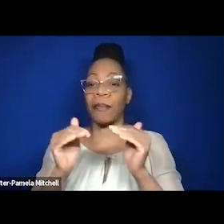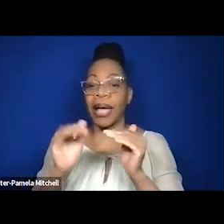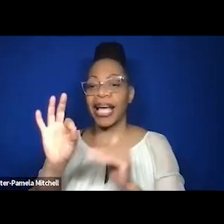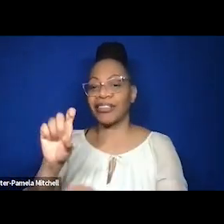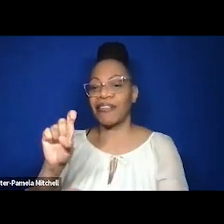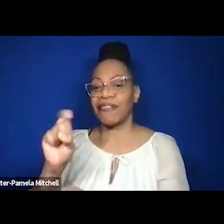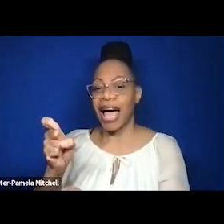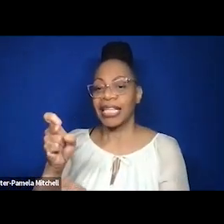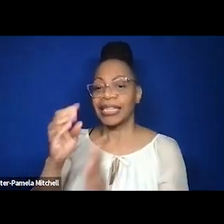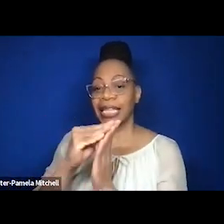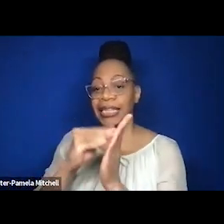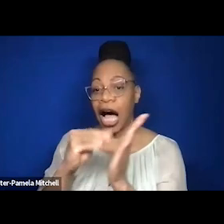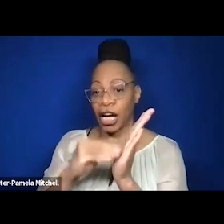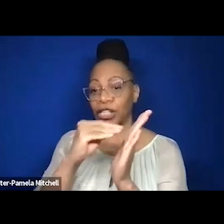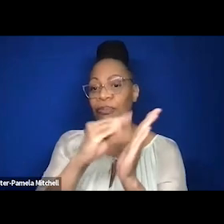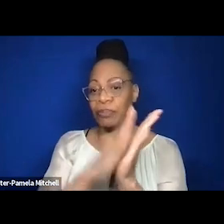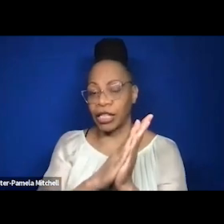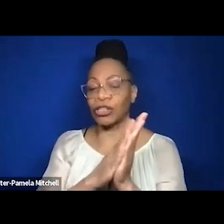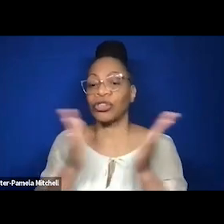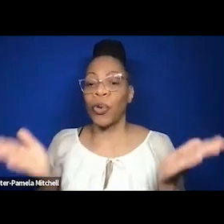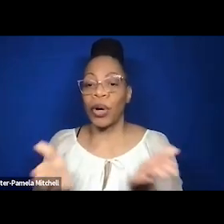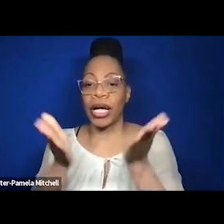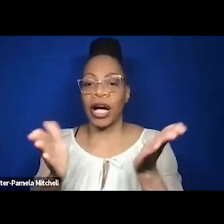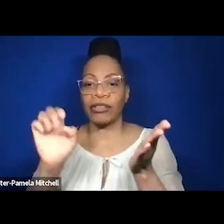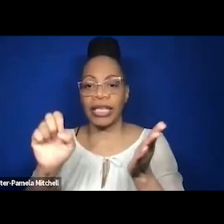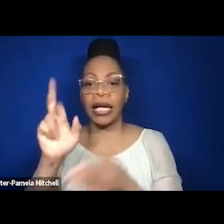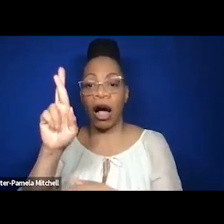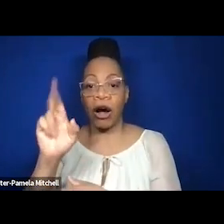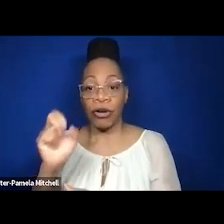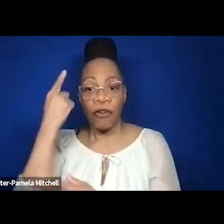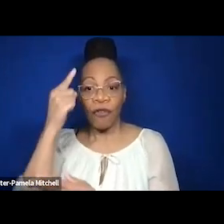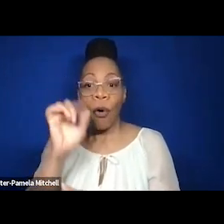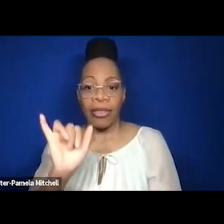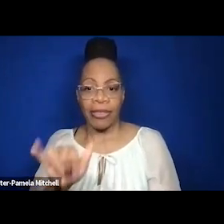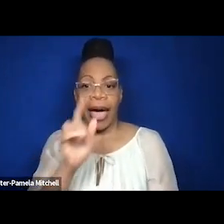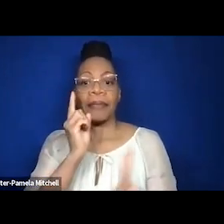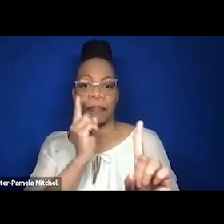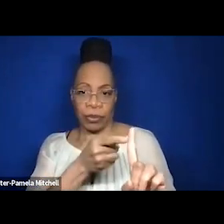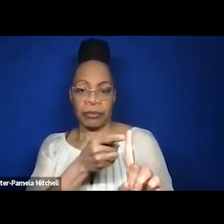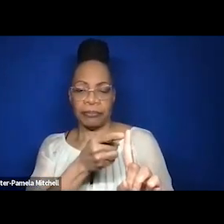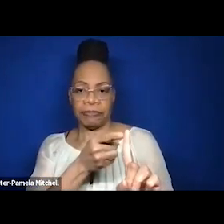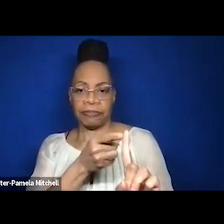Recomendamos encarecidamente ERE para este propósito. Y como dije,